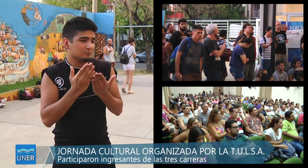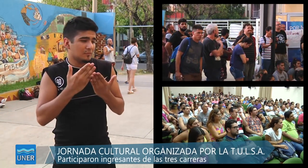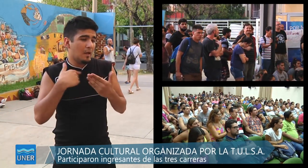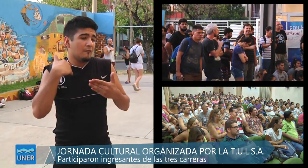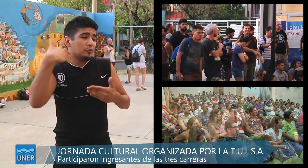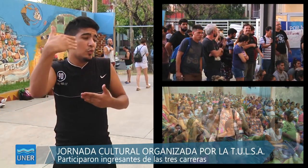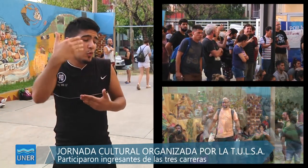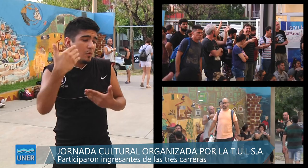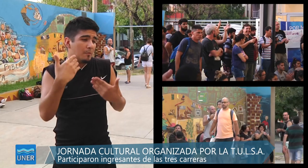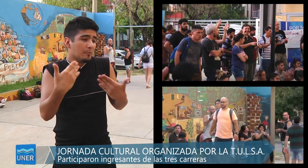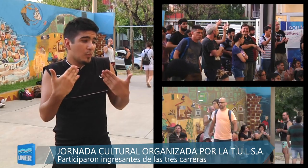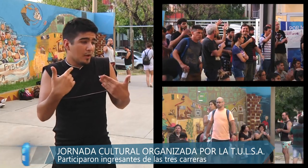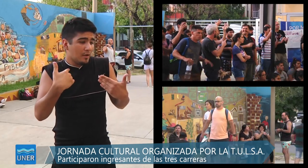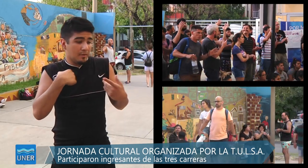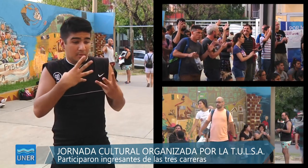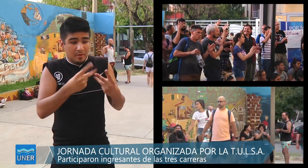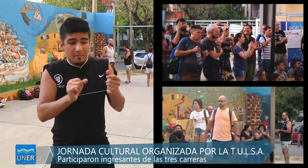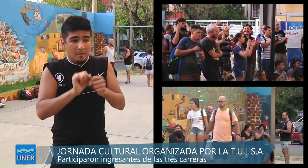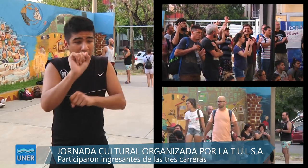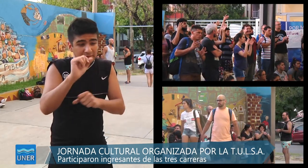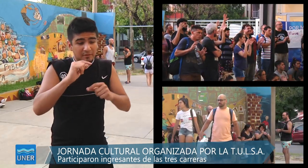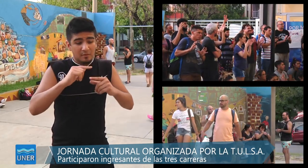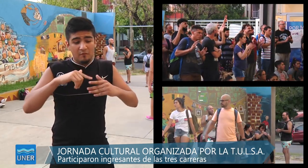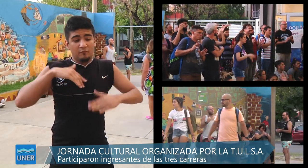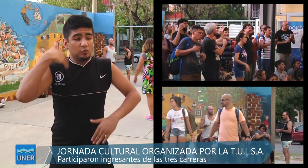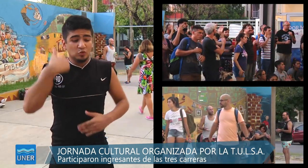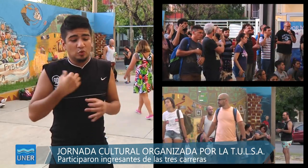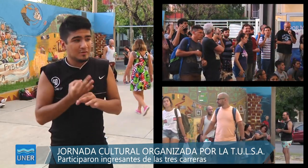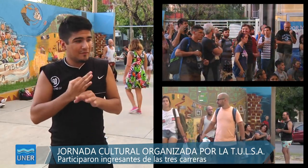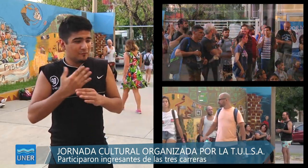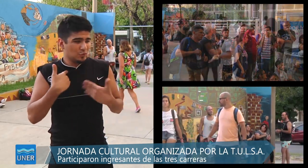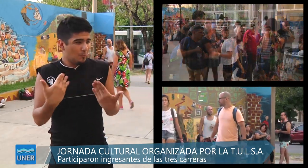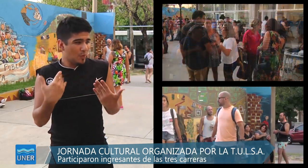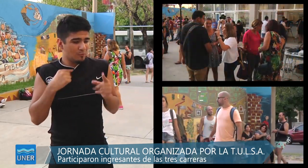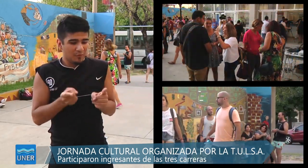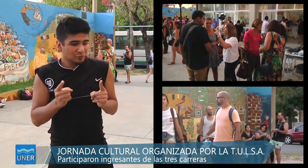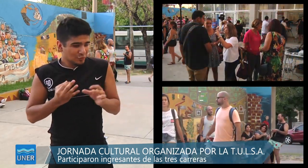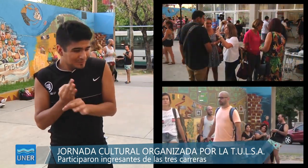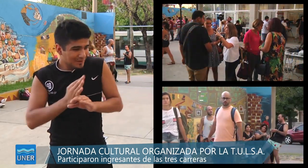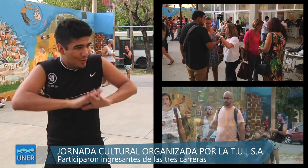formarnos y poder cuando nos recibamos pensar que yo puedo estar formado, y yo puedo enseñar